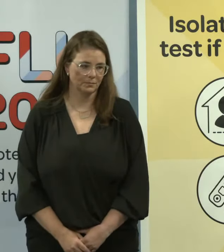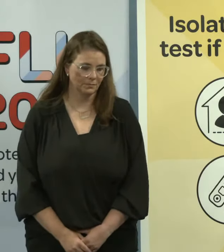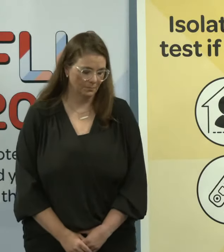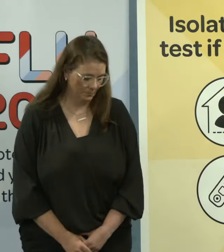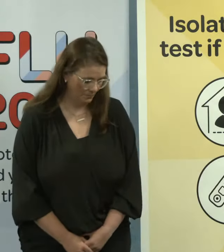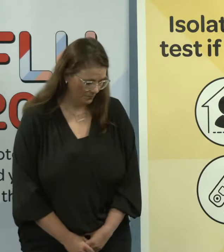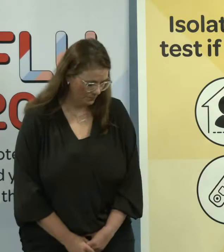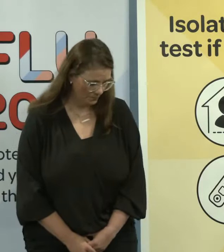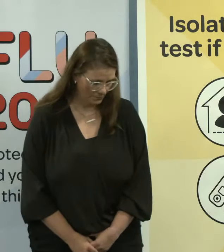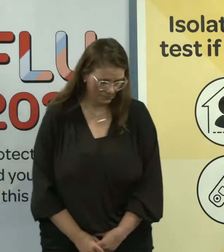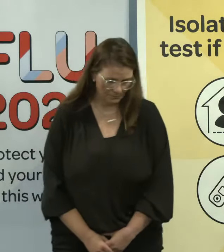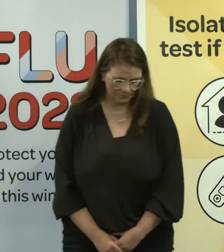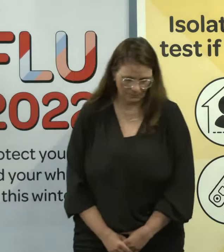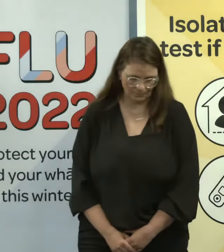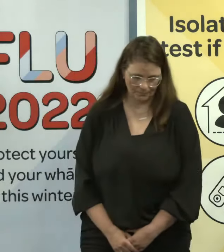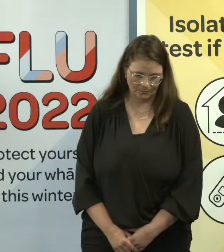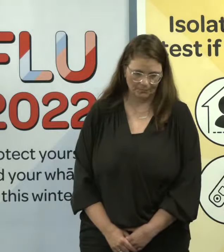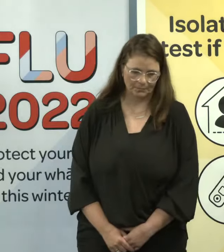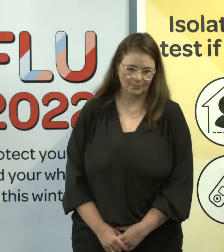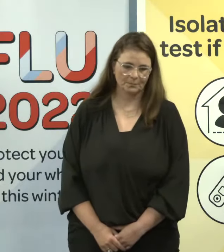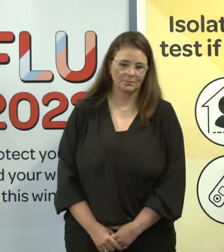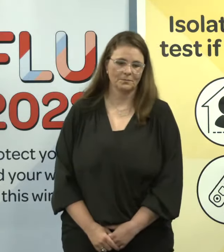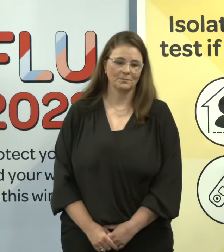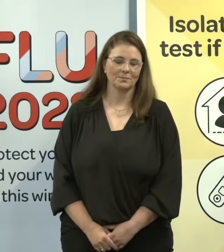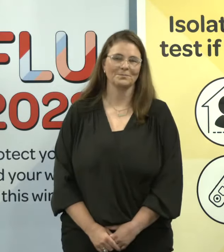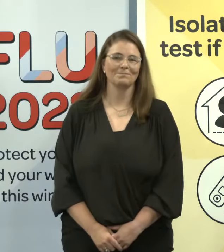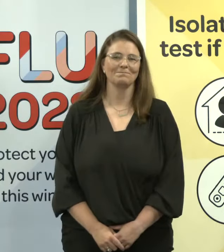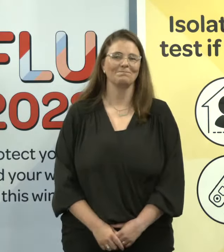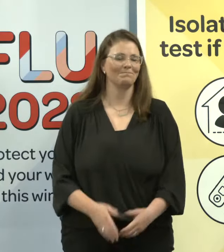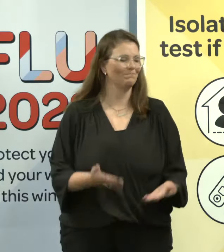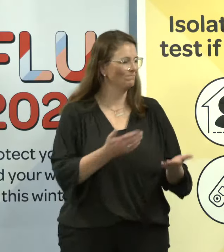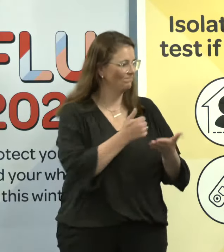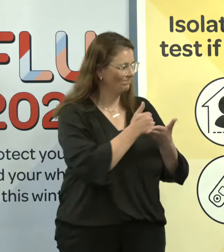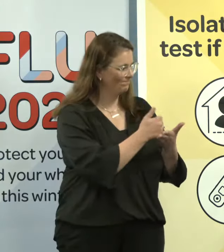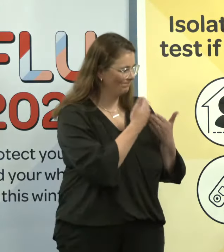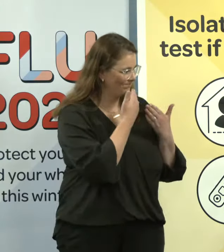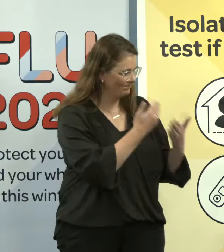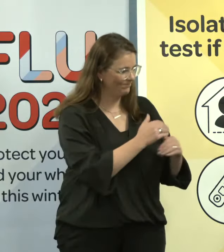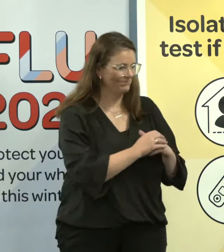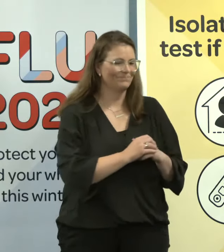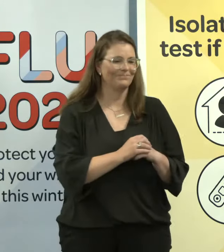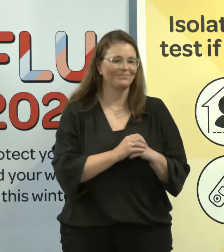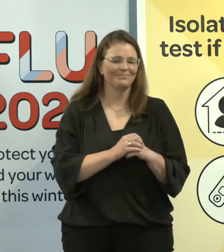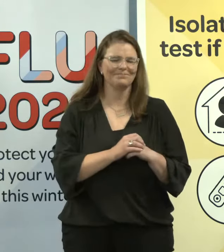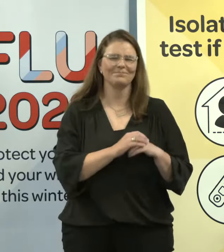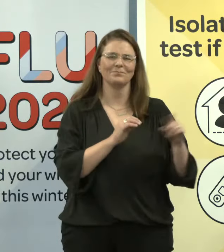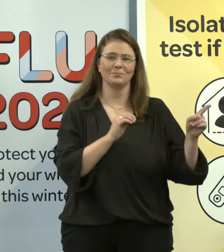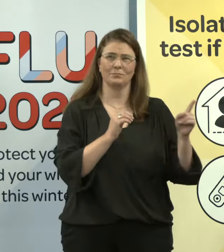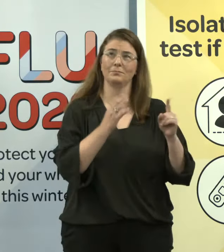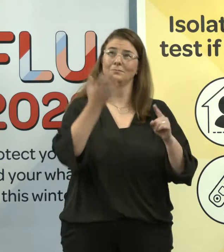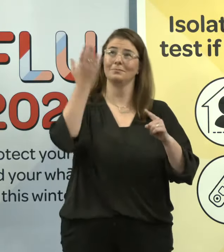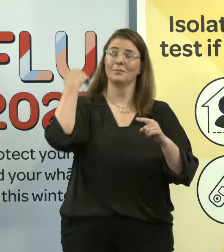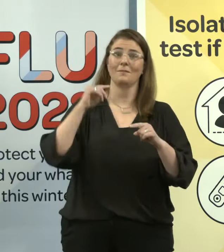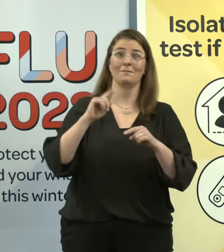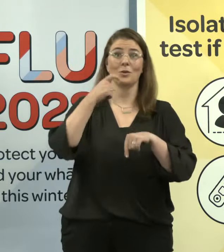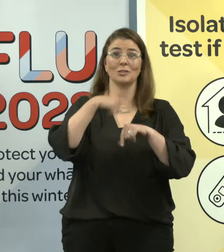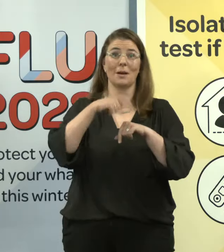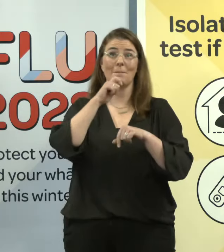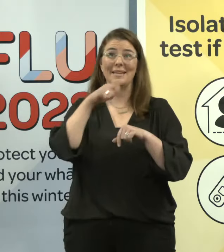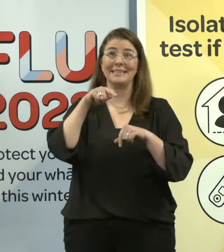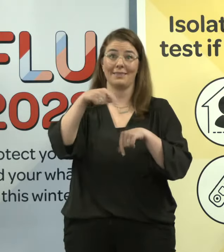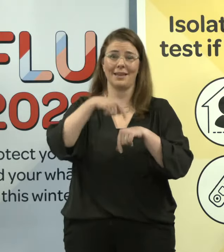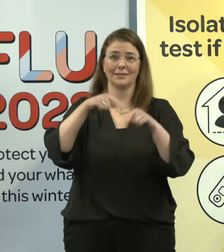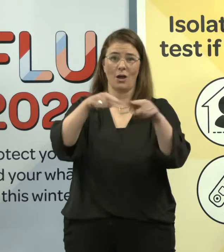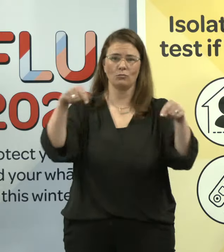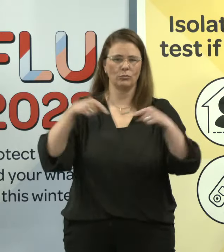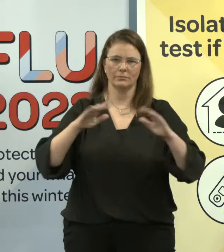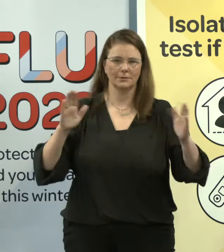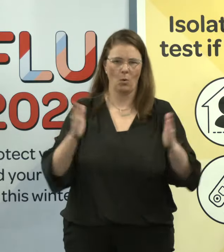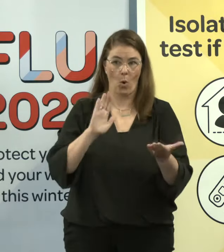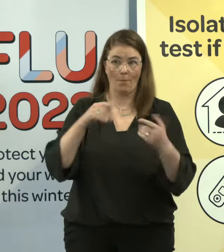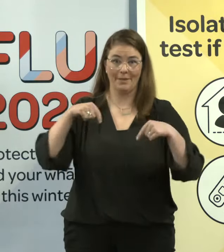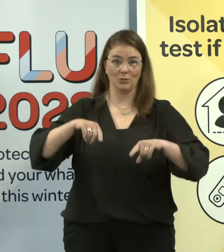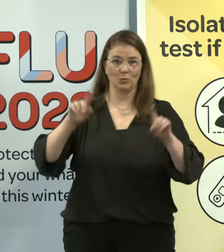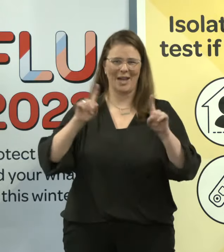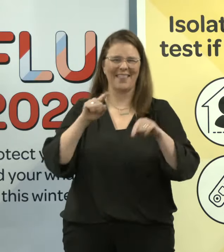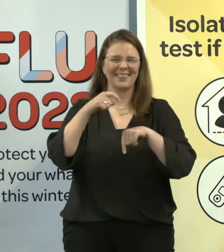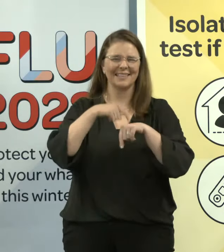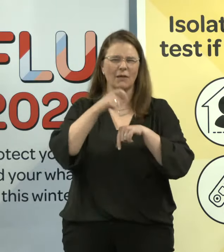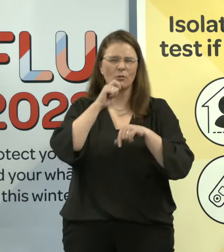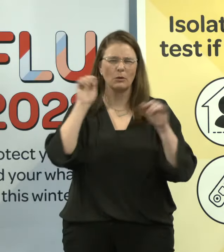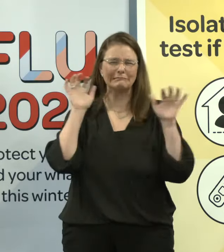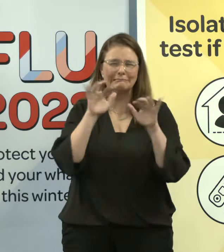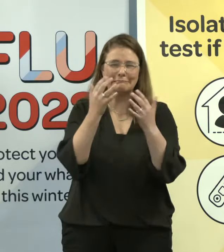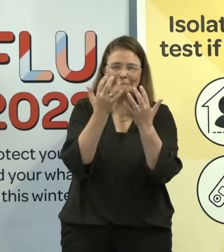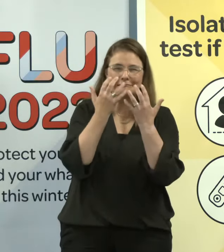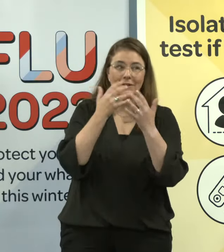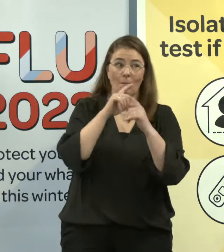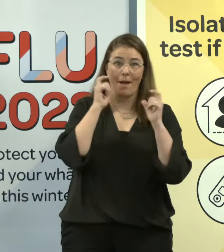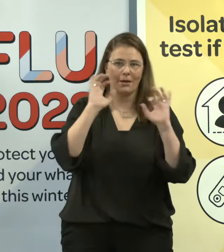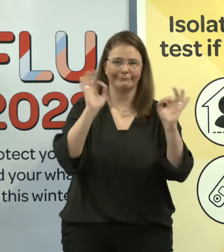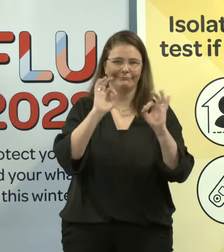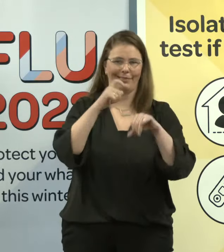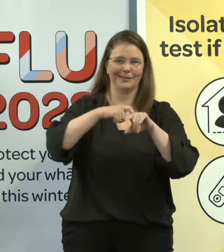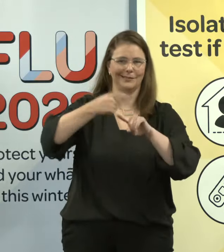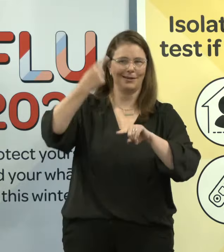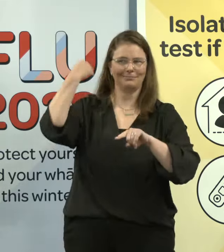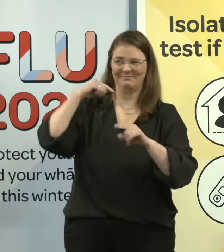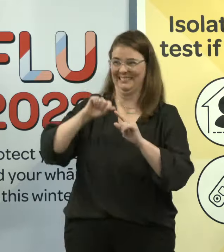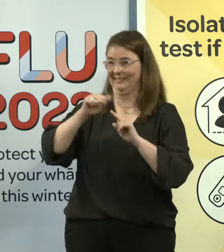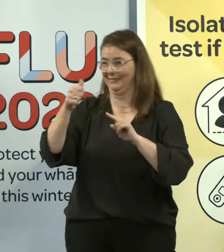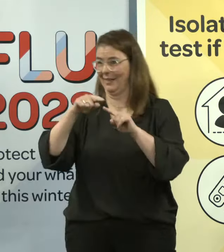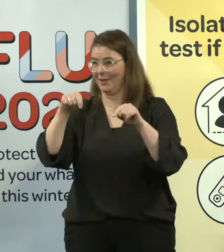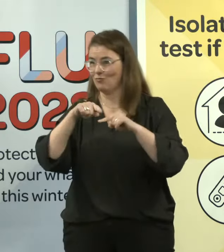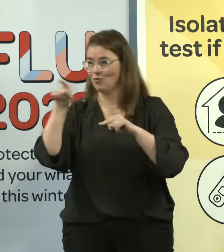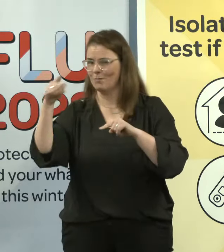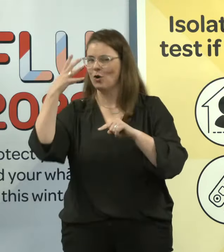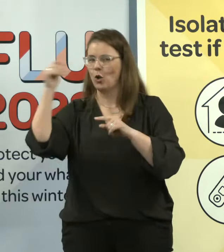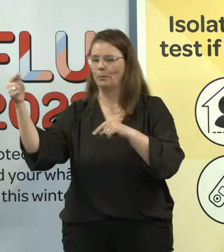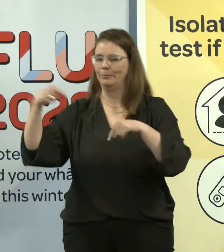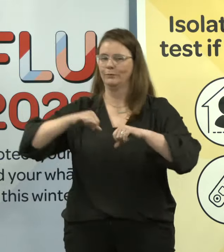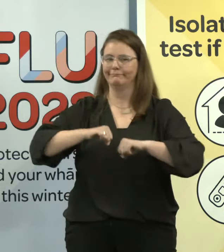Bloomfield.